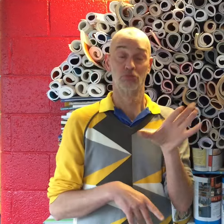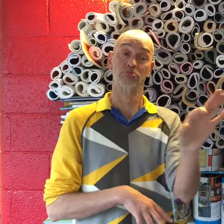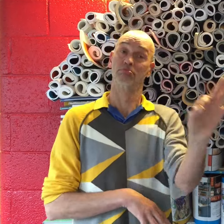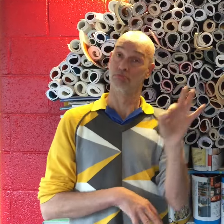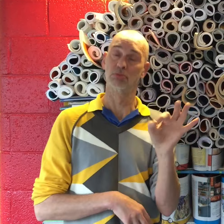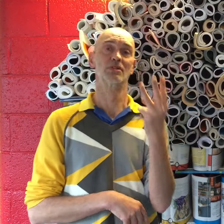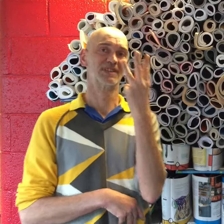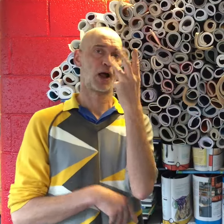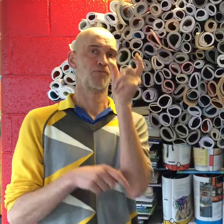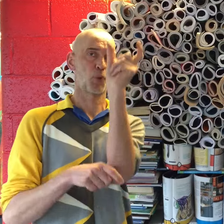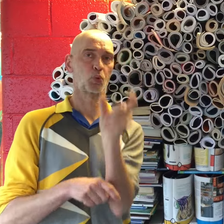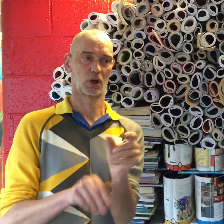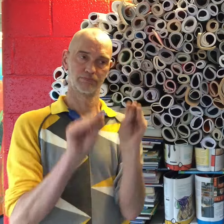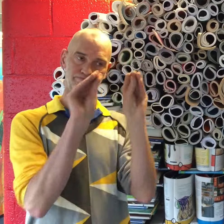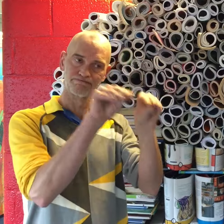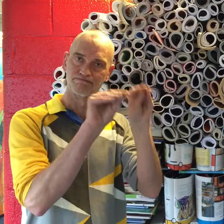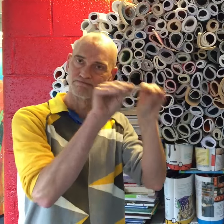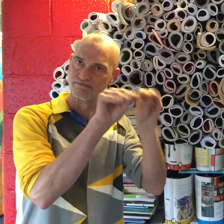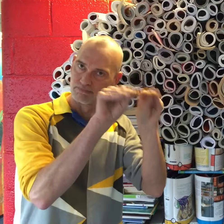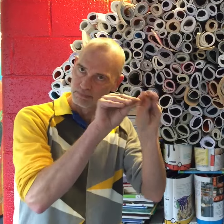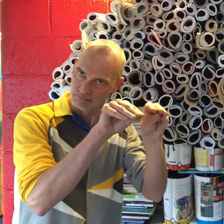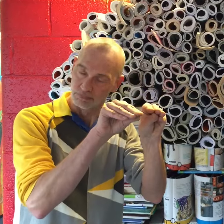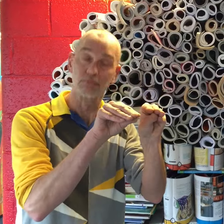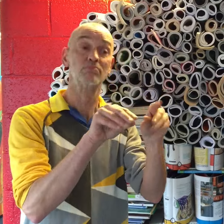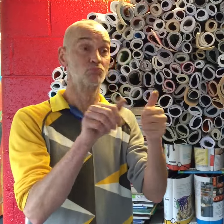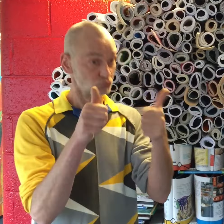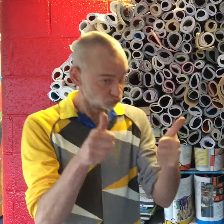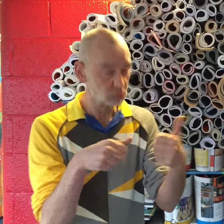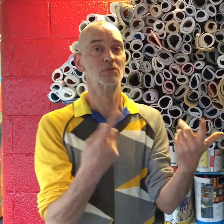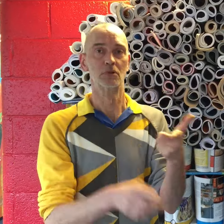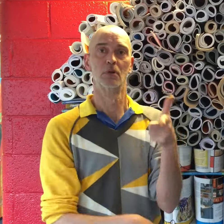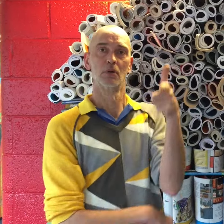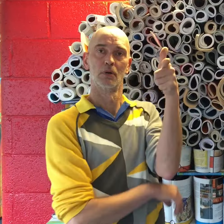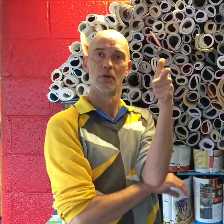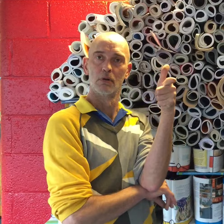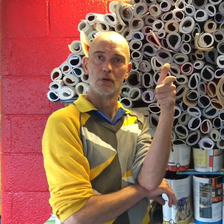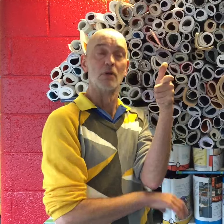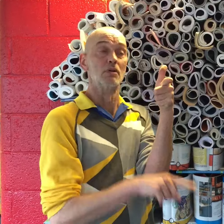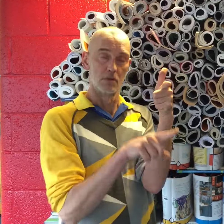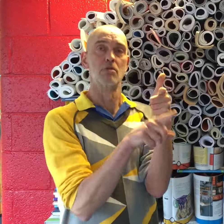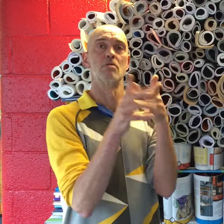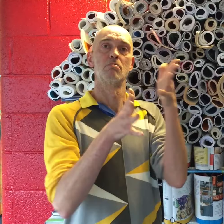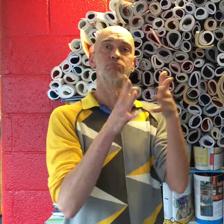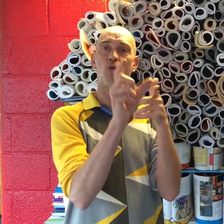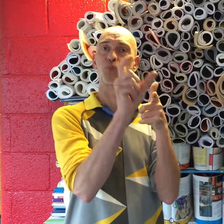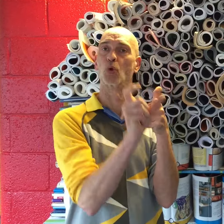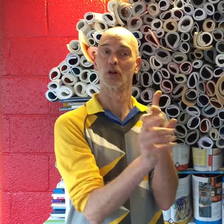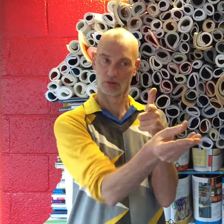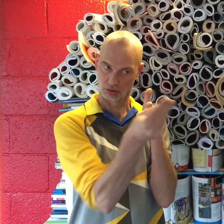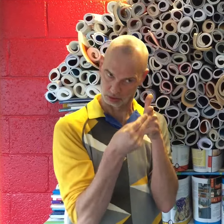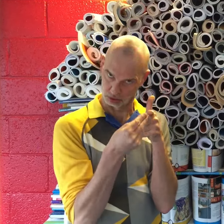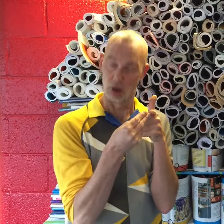Dan kies jij deze persoon en leer hem/haar drie gebaren. Als het gelukt is, dan film jij deze persoon met drie gebaren.